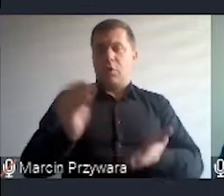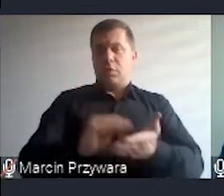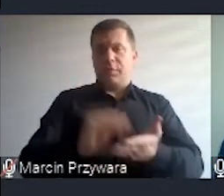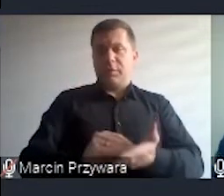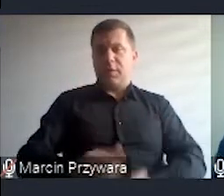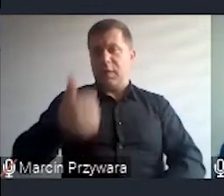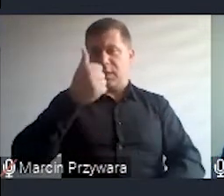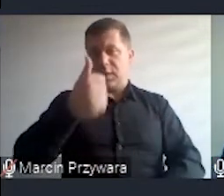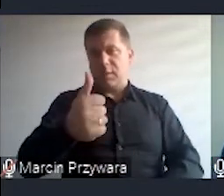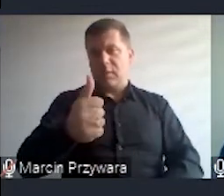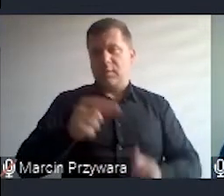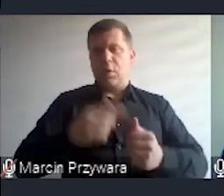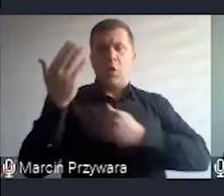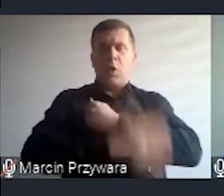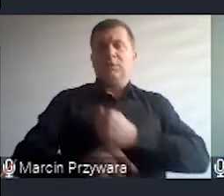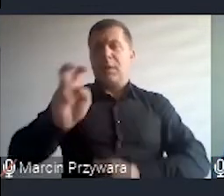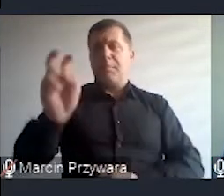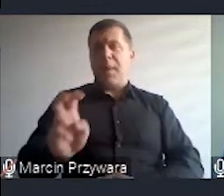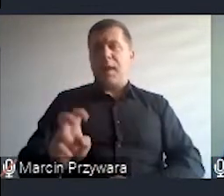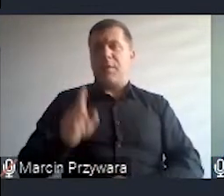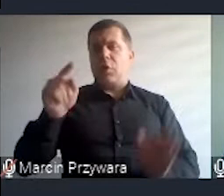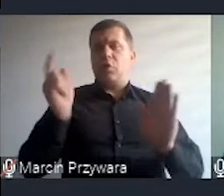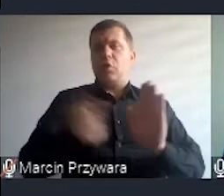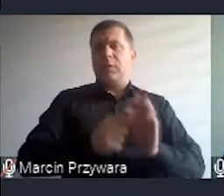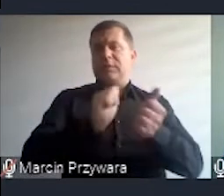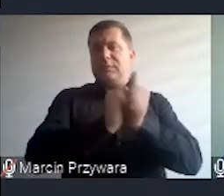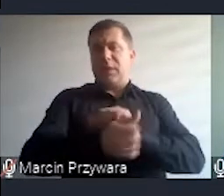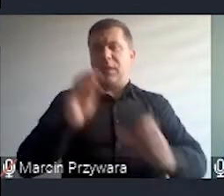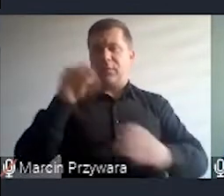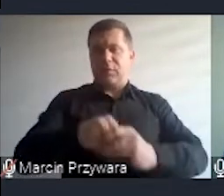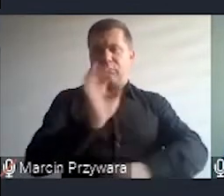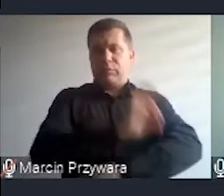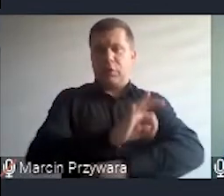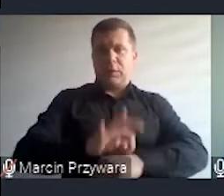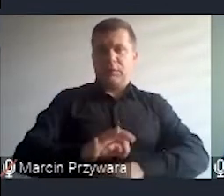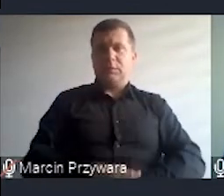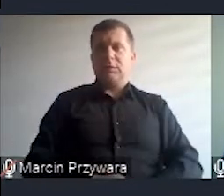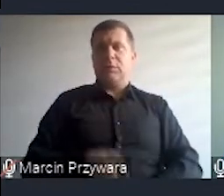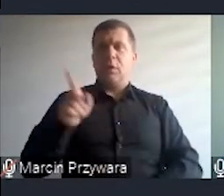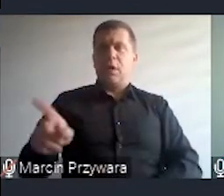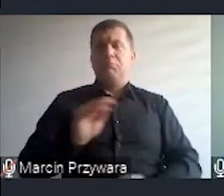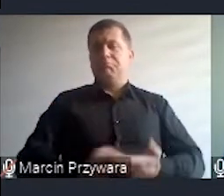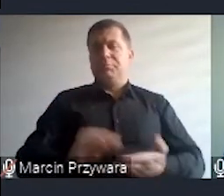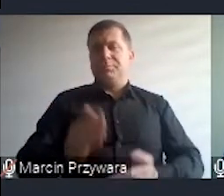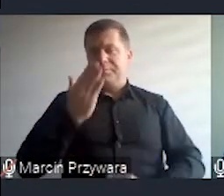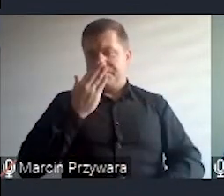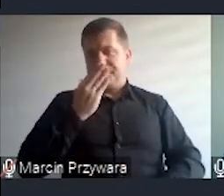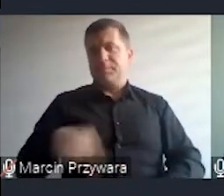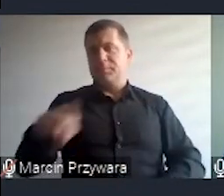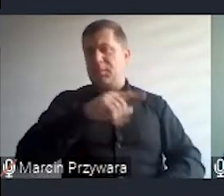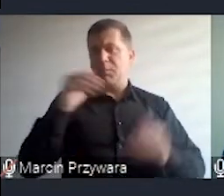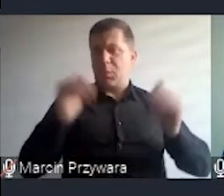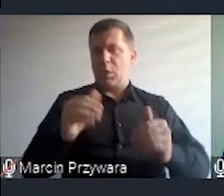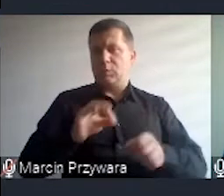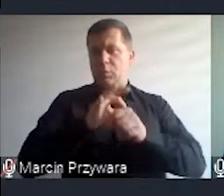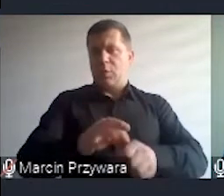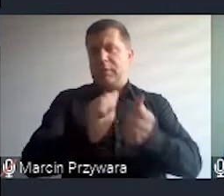Jeden z jej ostatnich paragrafów dotyczących zmian w projekcie mówi o tym, że Państwo możecie wprowadzać zmianę,